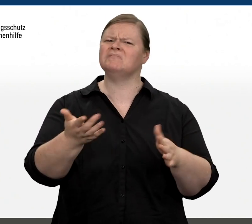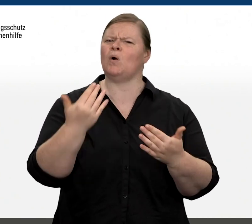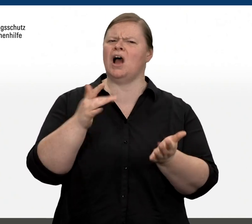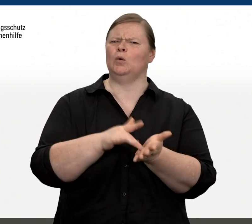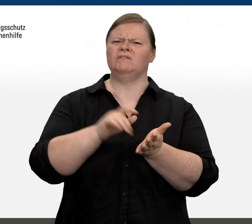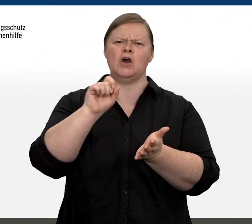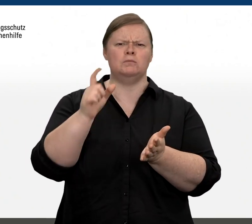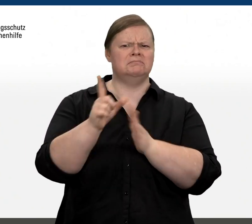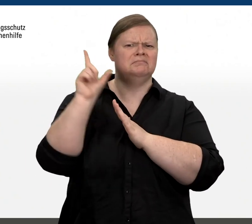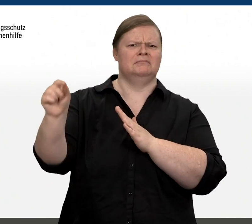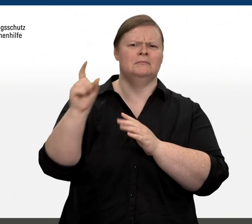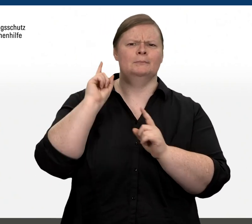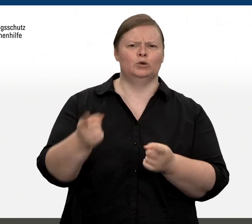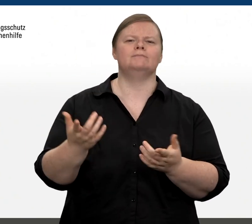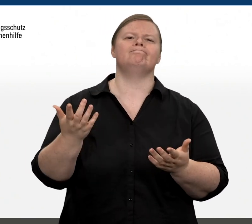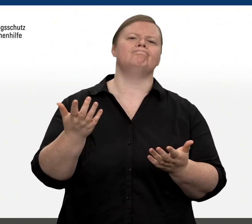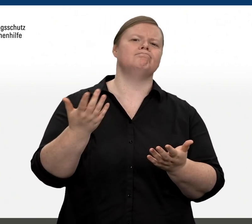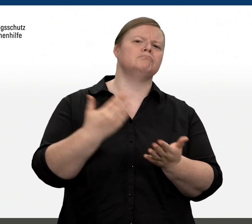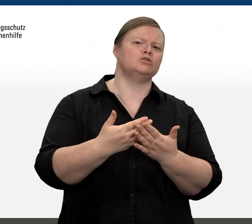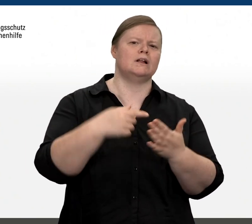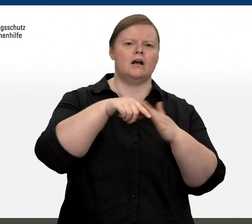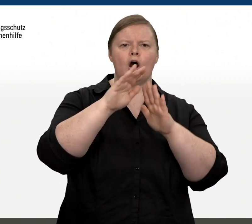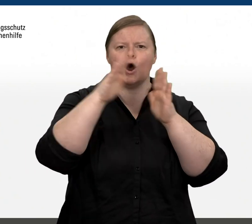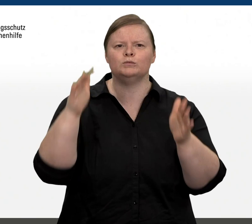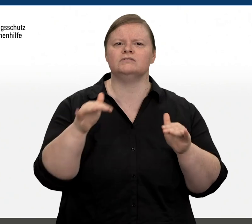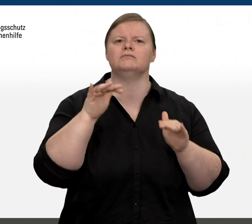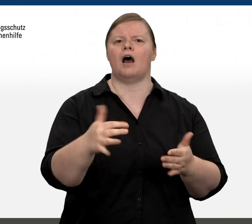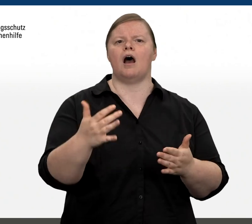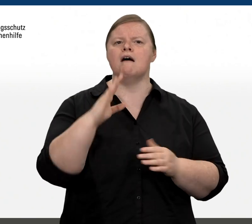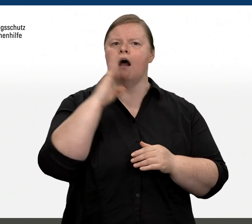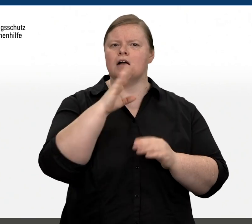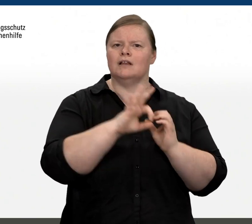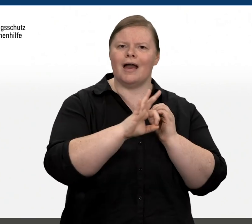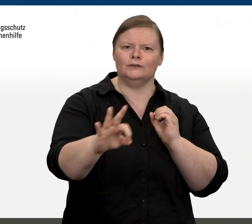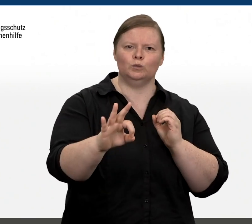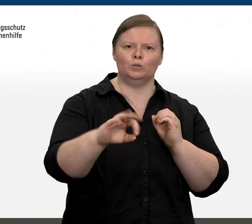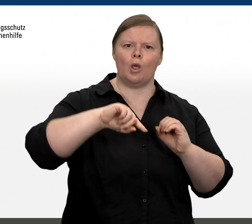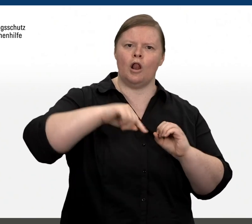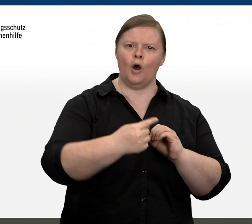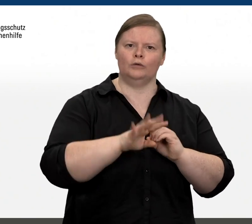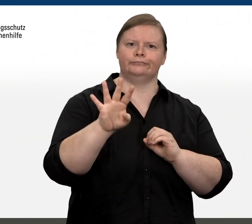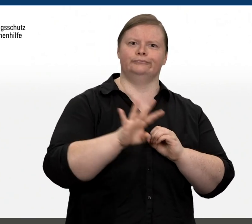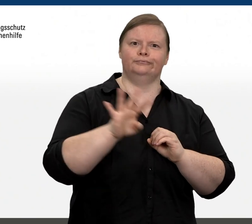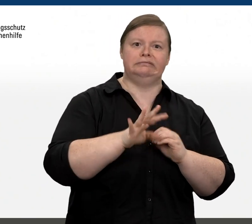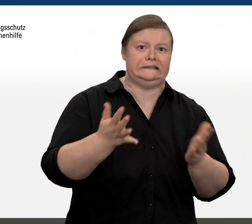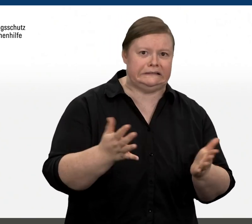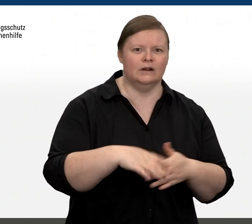Der Auslöser: ein Leck in der Gasleitung,